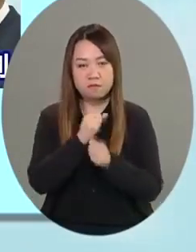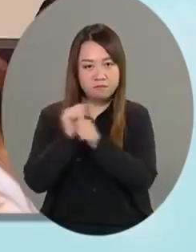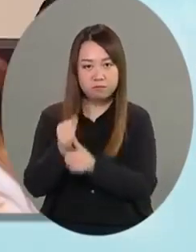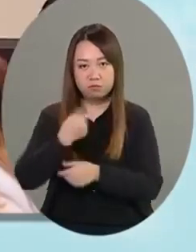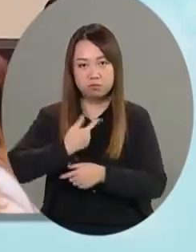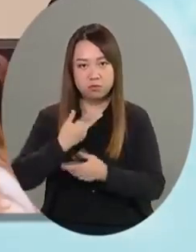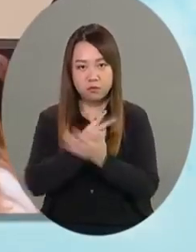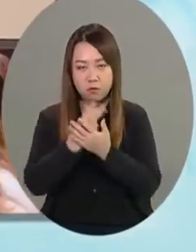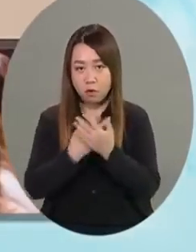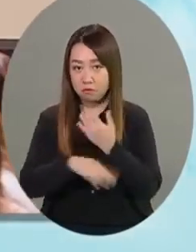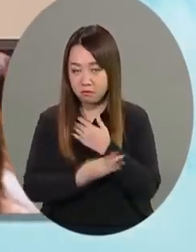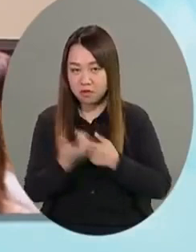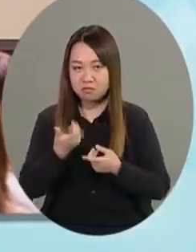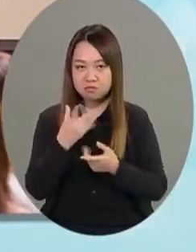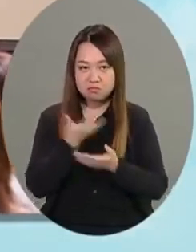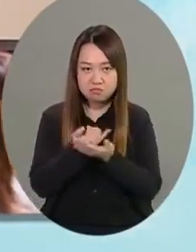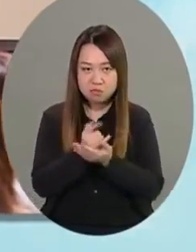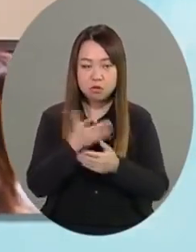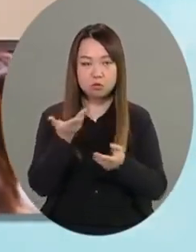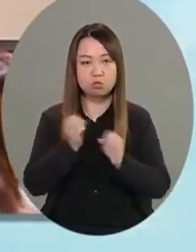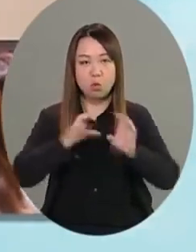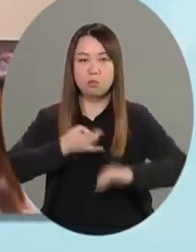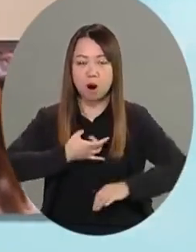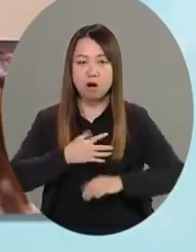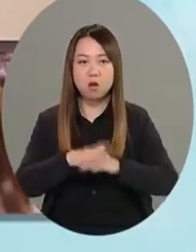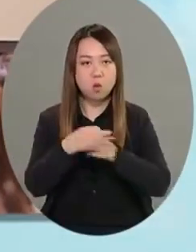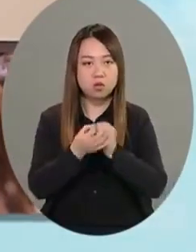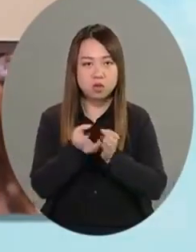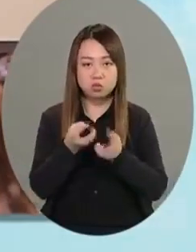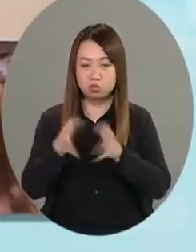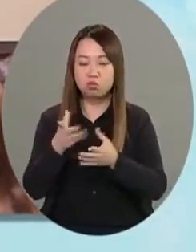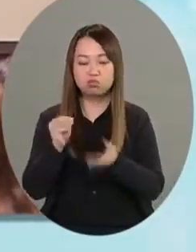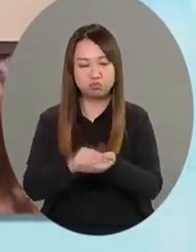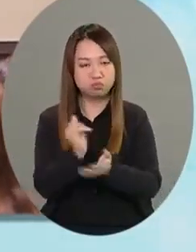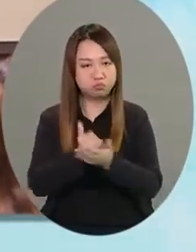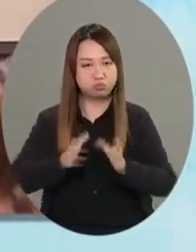监警会的中期报告还没有出炉， 国际专家小组已经决定集体退出。